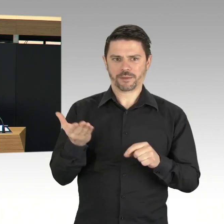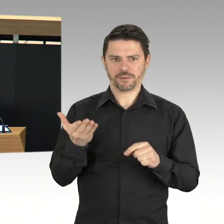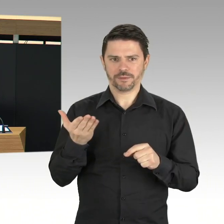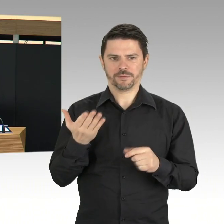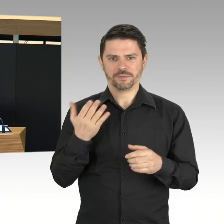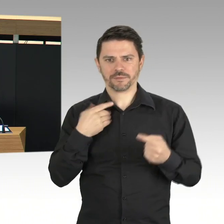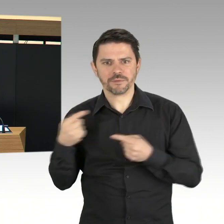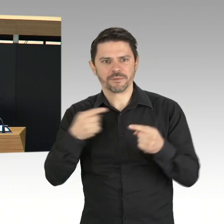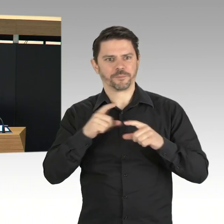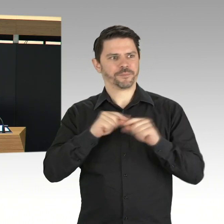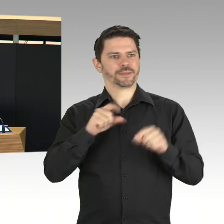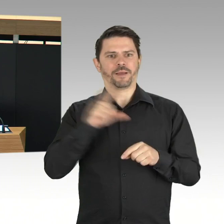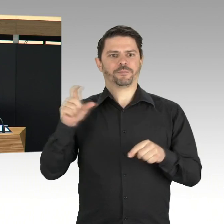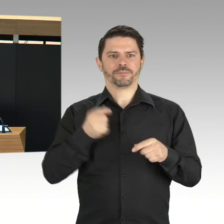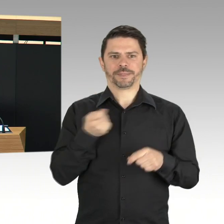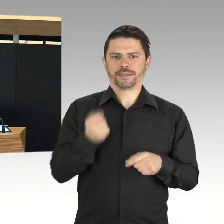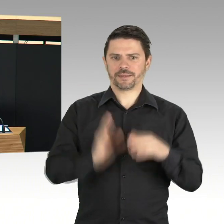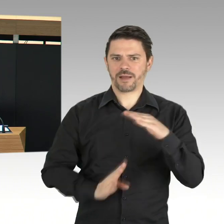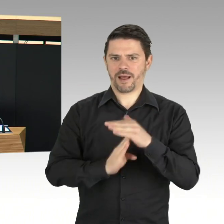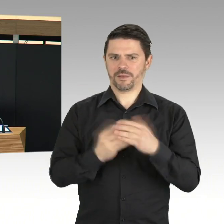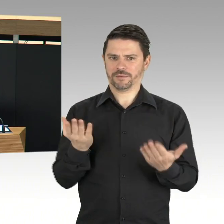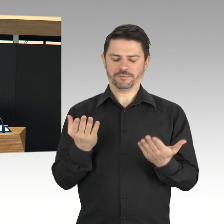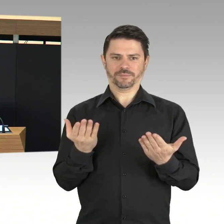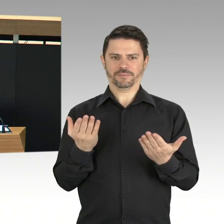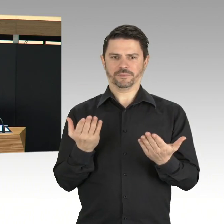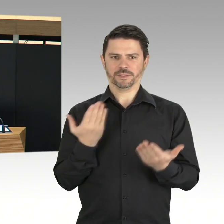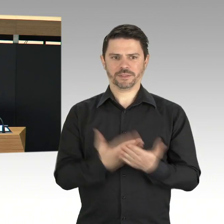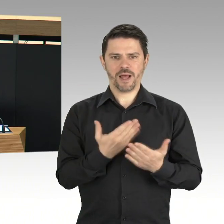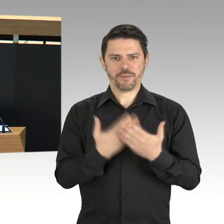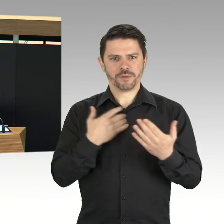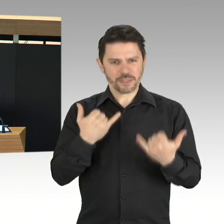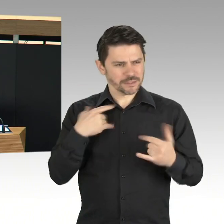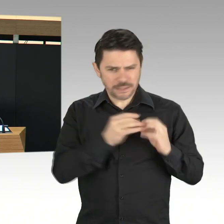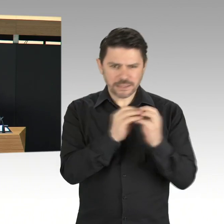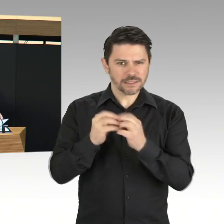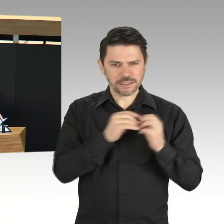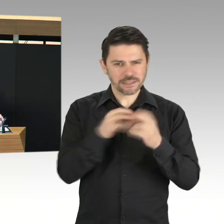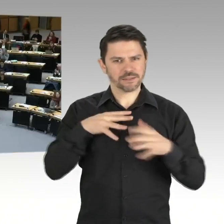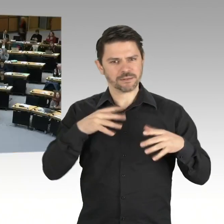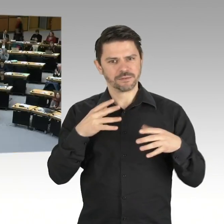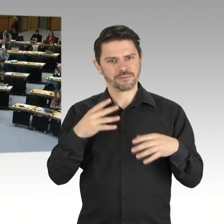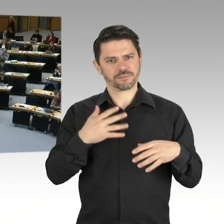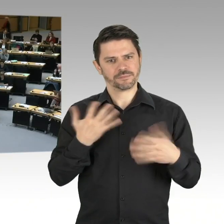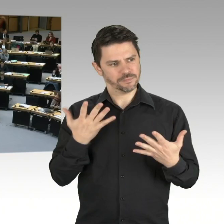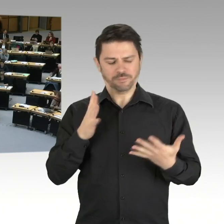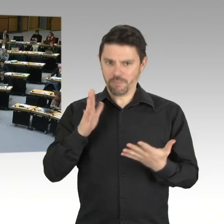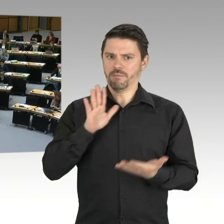meine Damen und Herren. (Beifall)